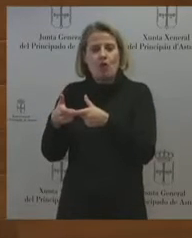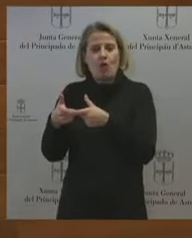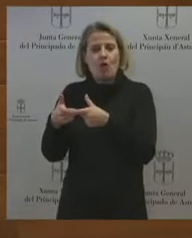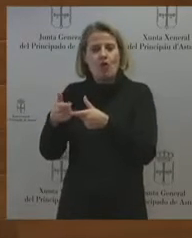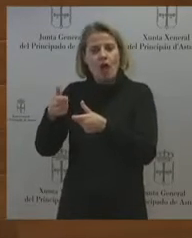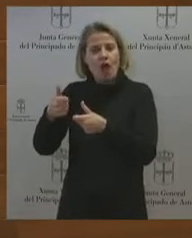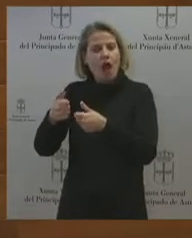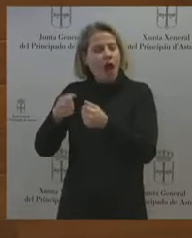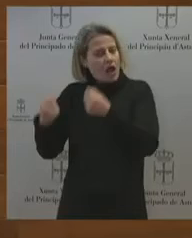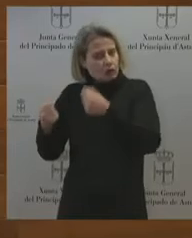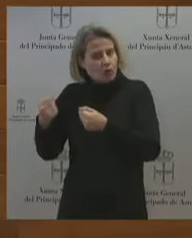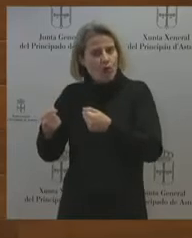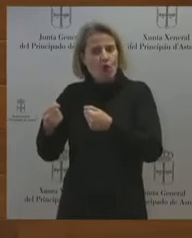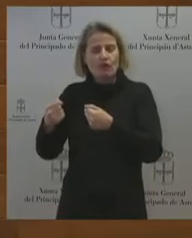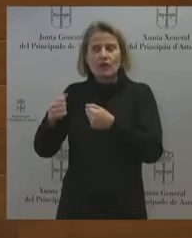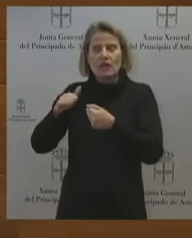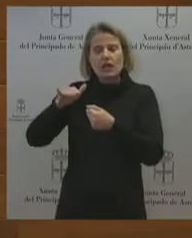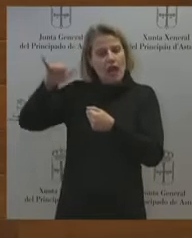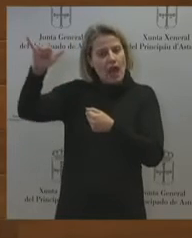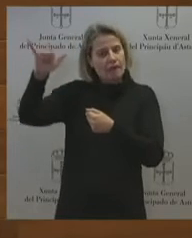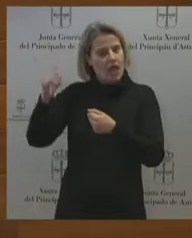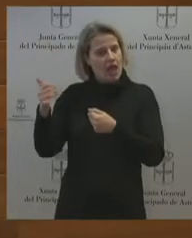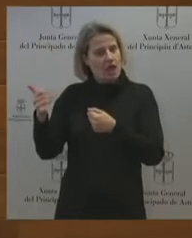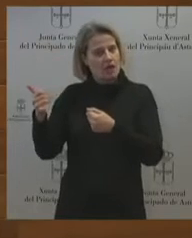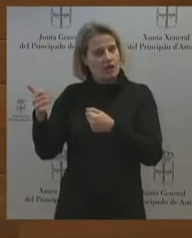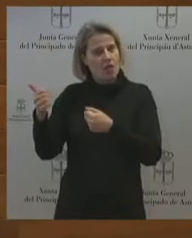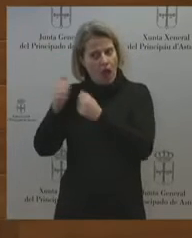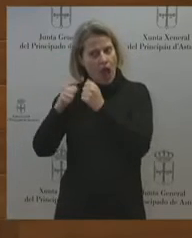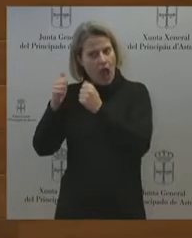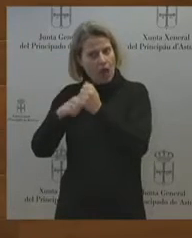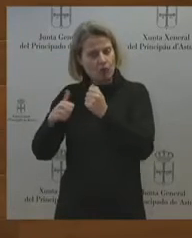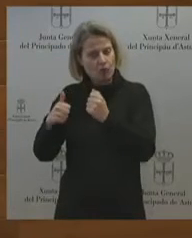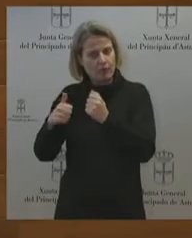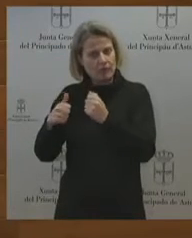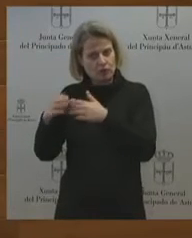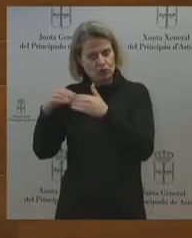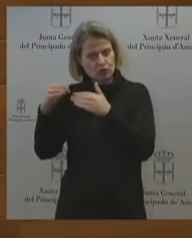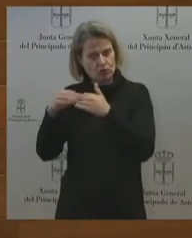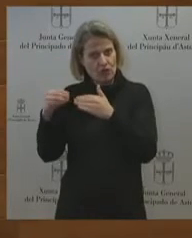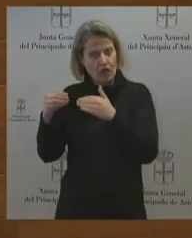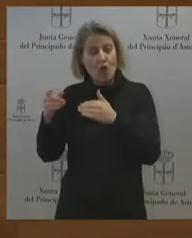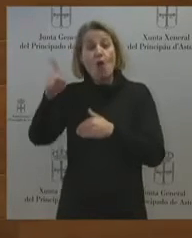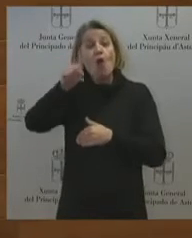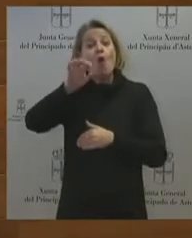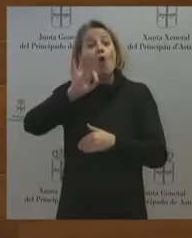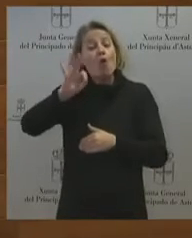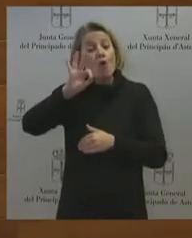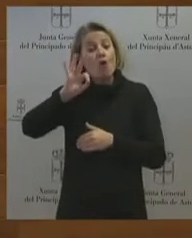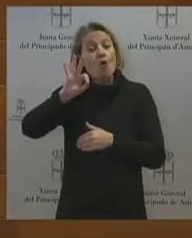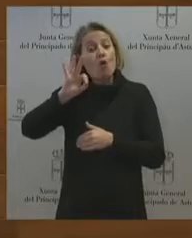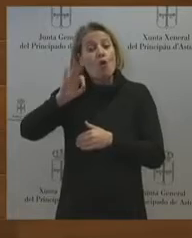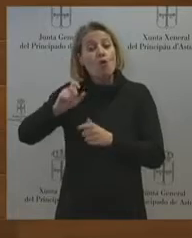aluminio en el sector sanitario? Y esto es muy paradójico Sr. Consejero, porque apeló usted